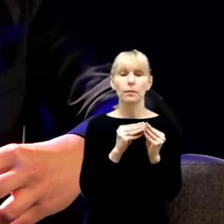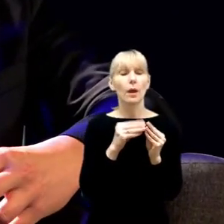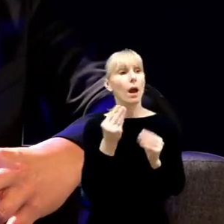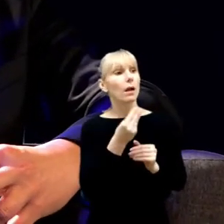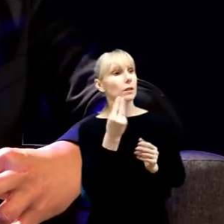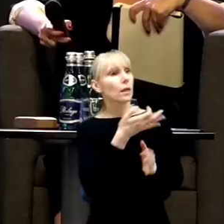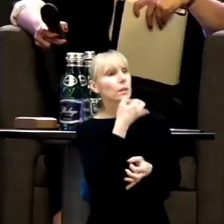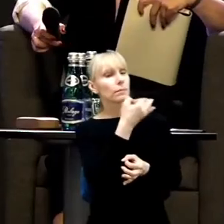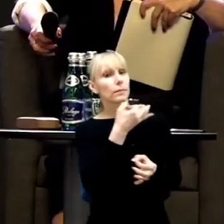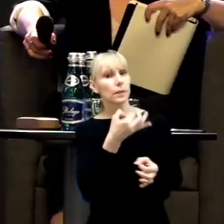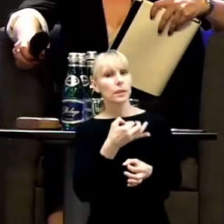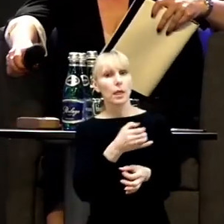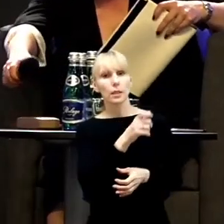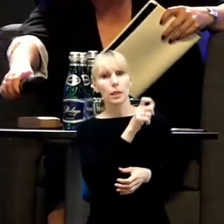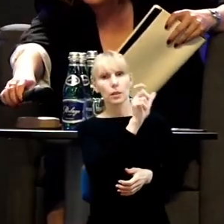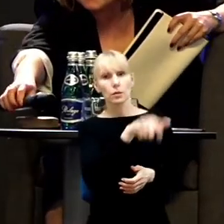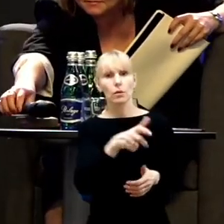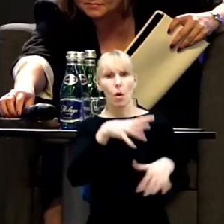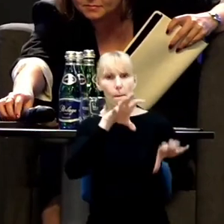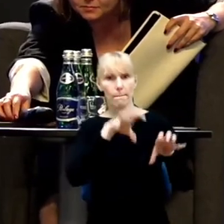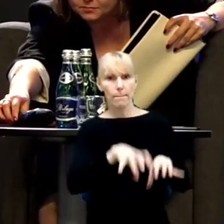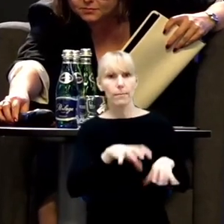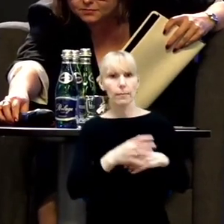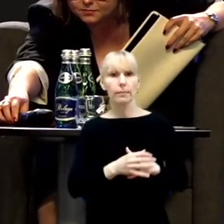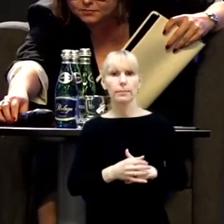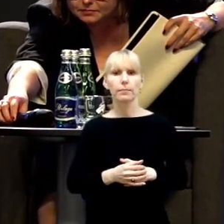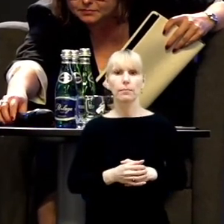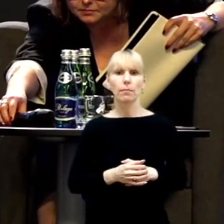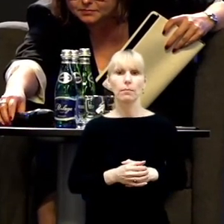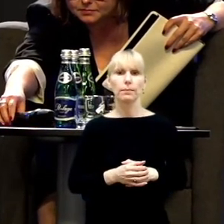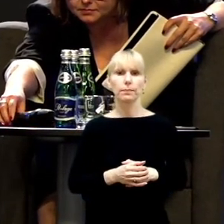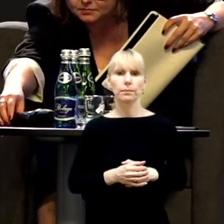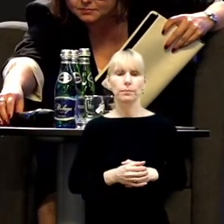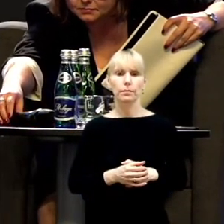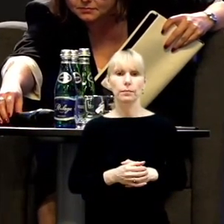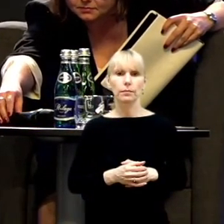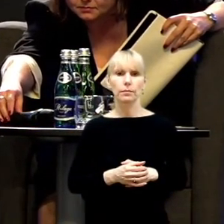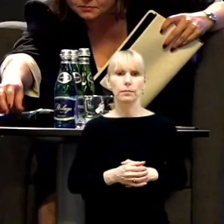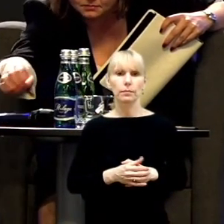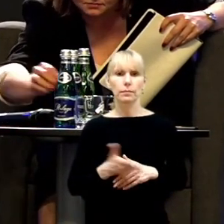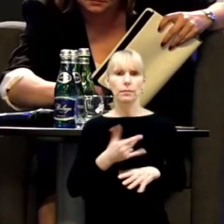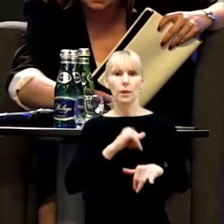najpierw do Pana prezesa Caruka, prezesa zarządu PFR Nieruchomości.